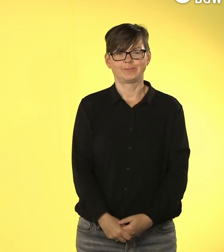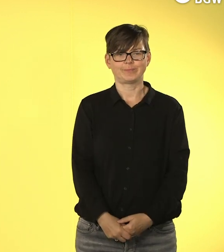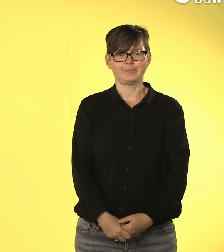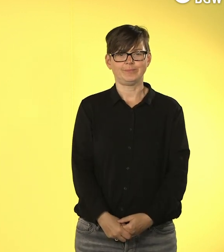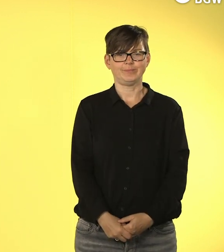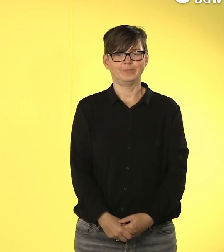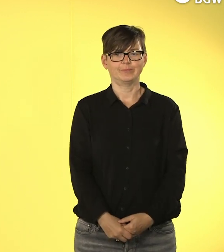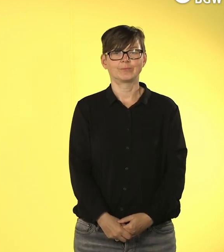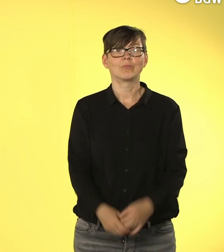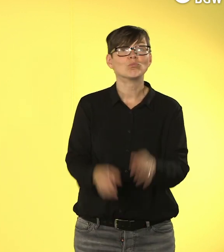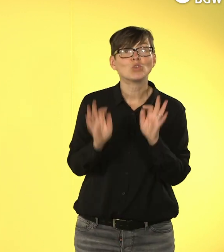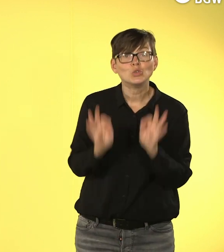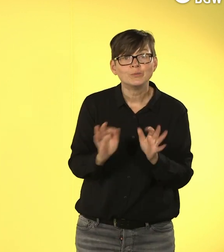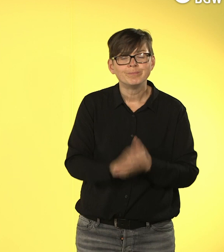Gut, wunderbar.